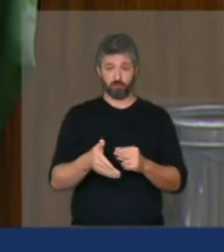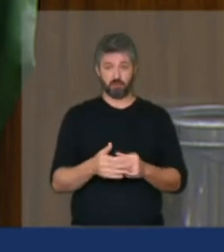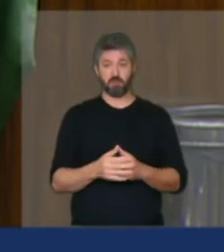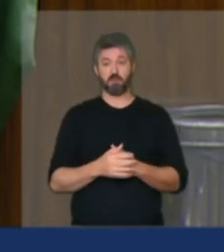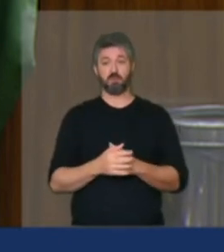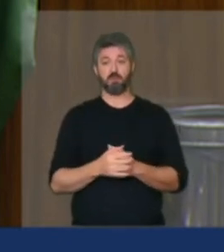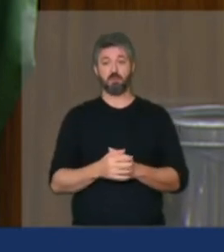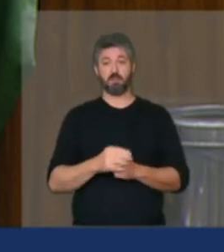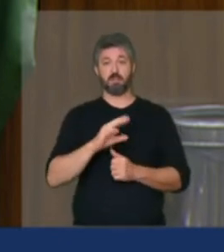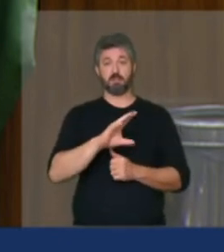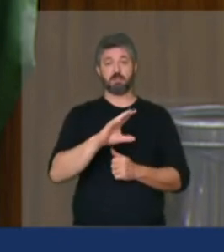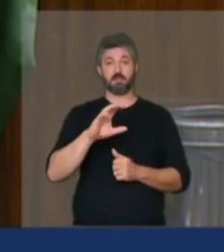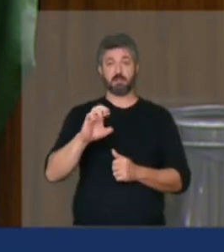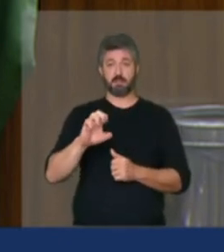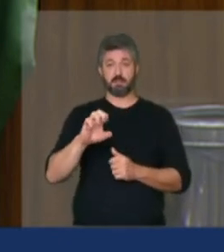EDUARDO LEITE. JÁ VENDEU A C EDISTRIBUIDORA, C ETRANSMISSÃ